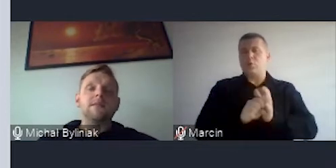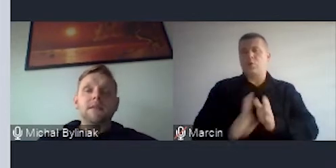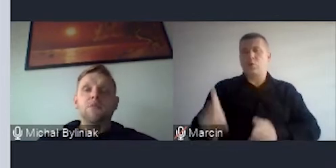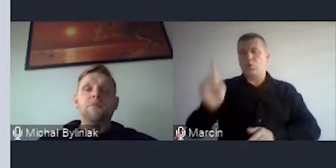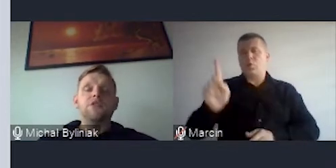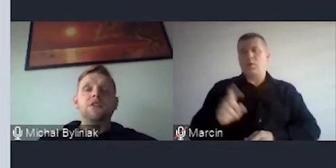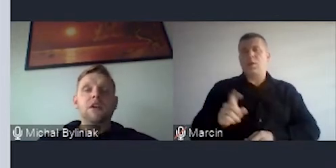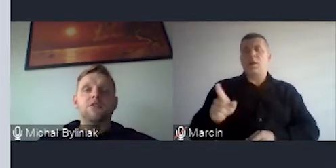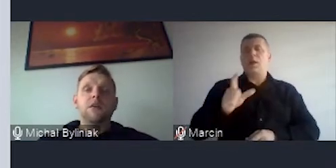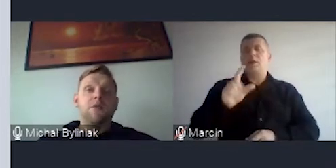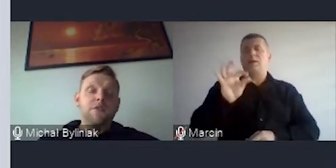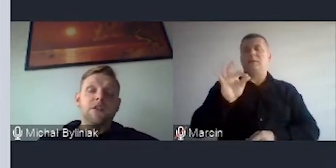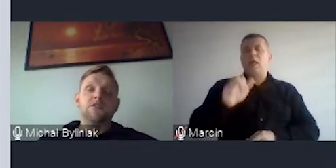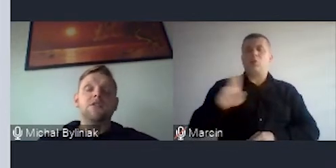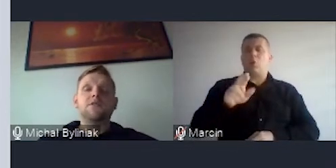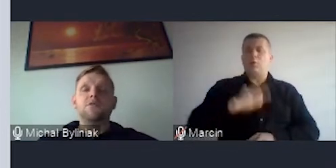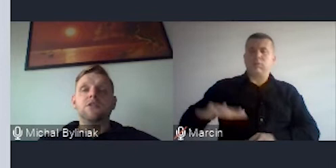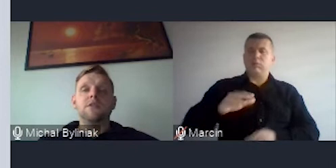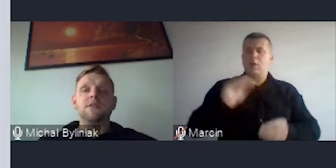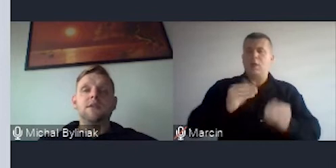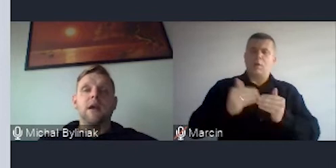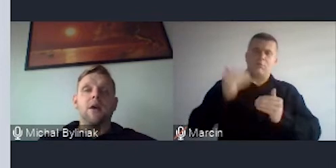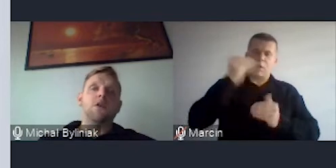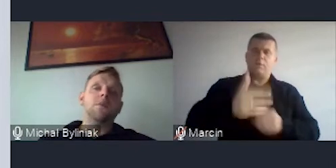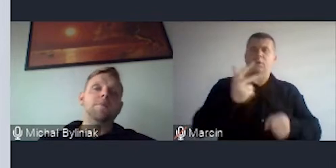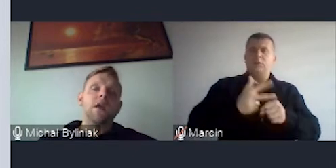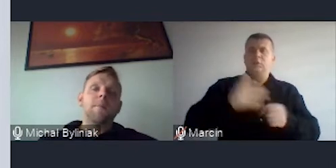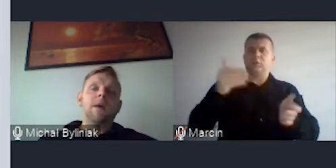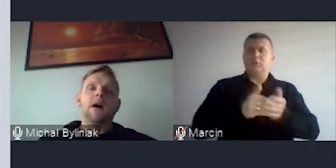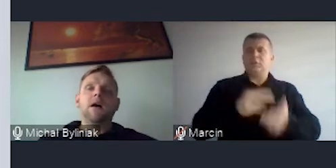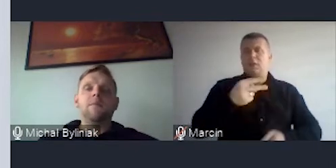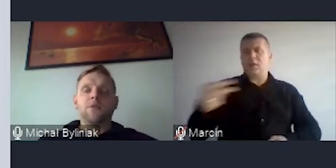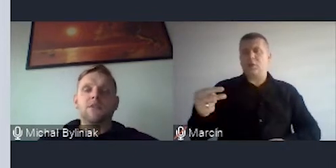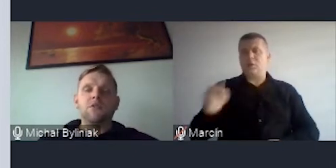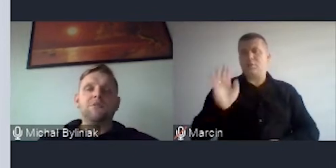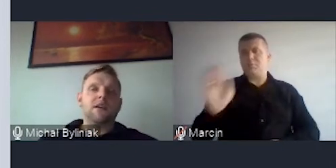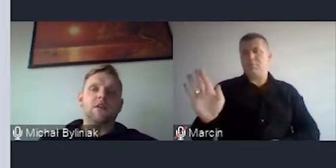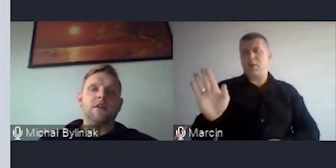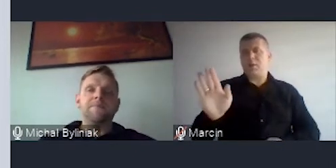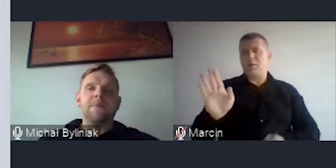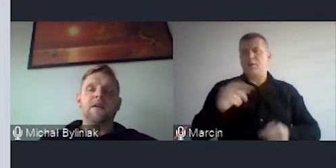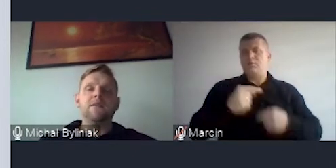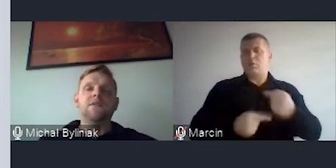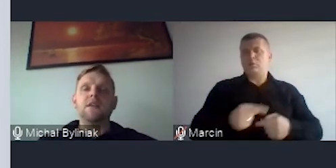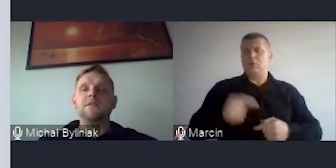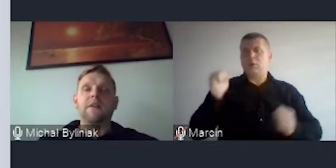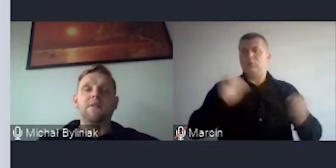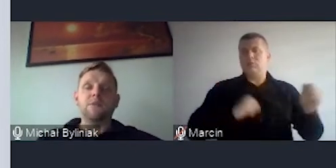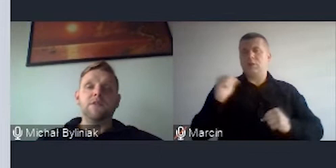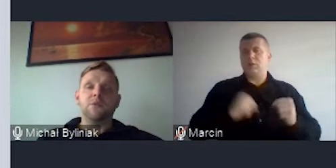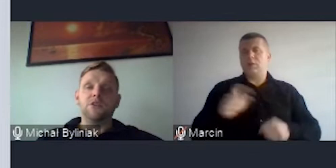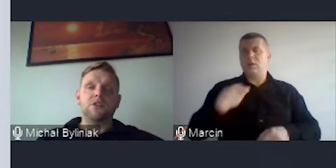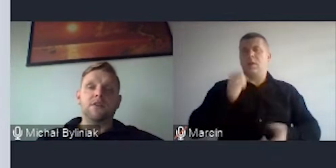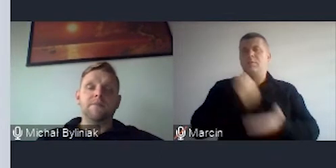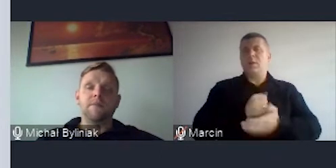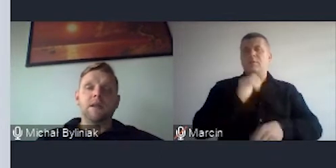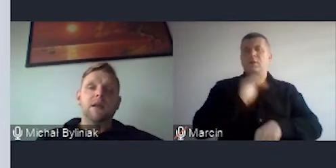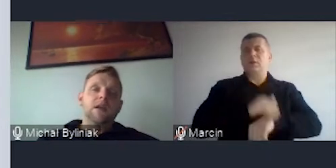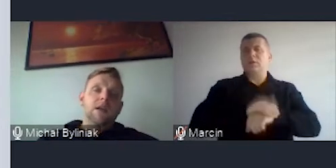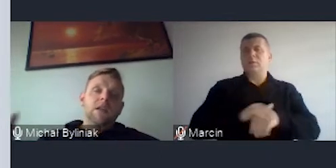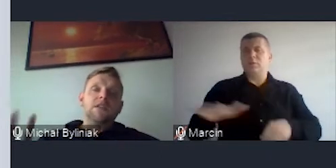A sektor publiczny jeszcze powyżej 30 000 euro ma procedury przetargowe związane z Prawem Zamówień Publicznych.